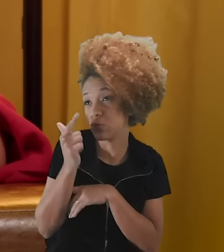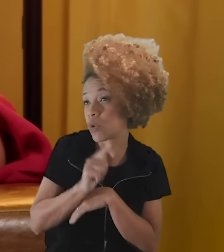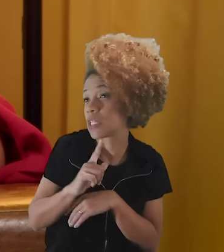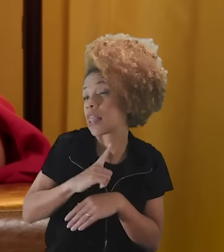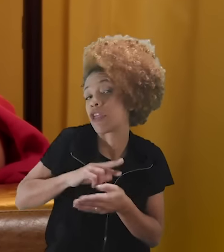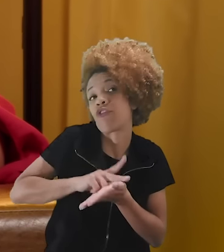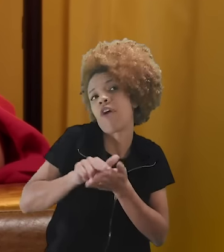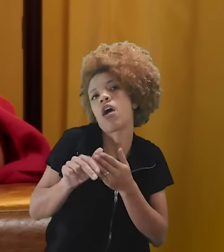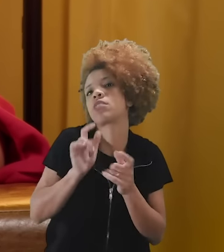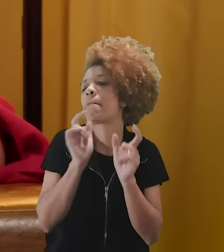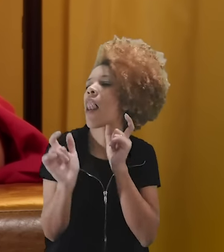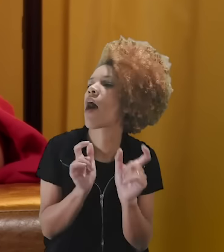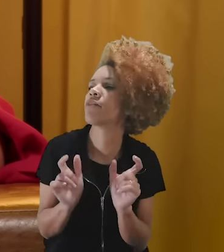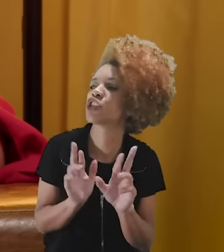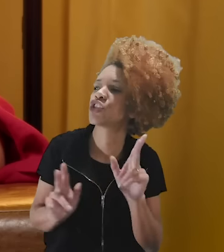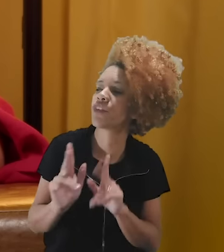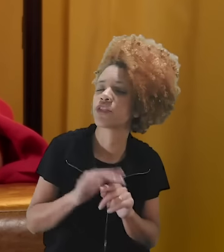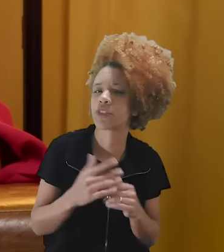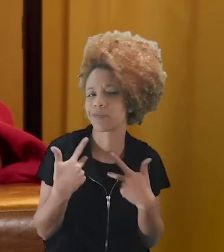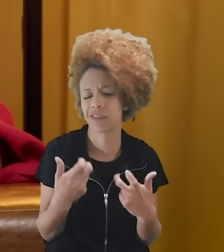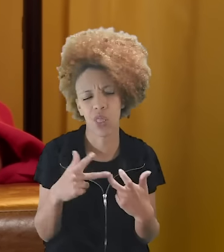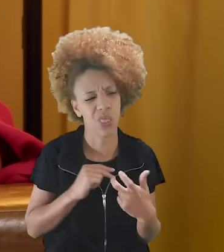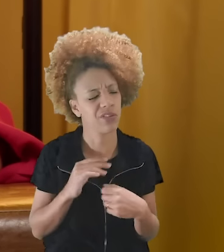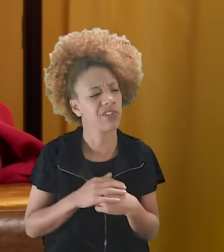consegue ter uma diversidade de vocabulário você você mesmo percebe que poxa tô falando